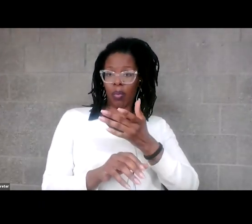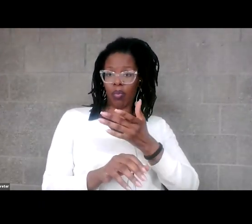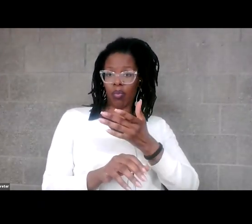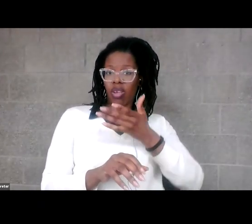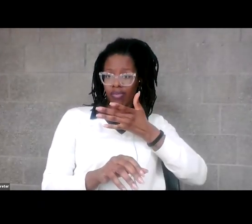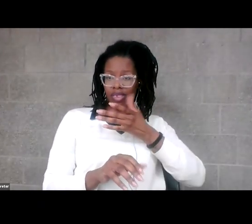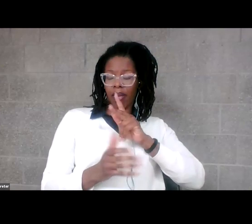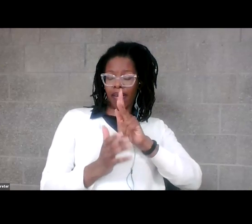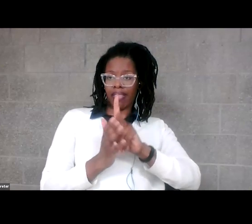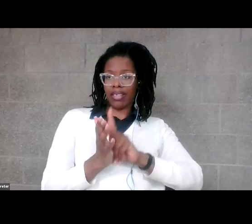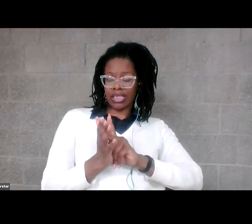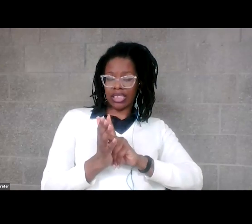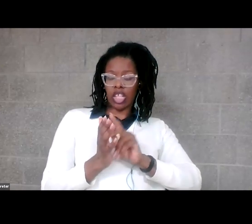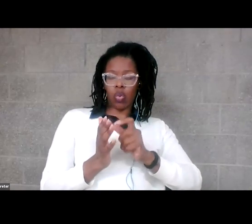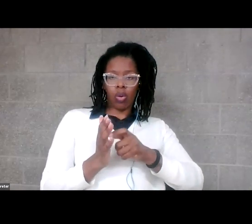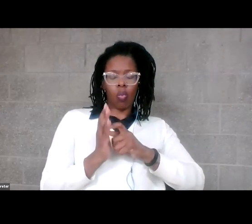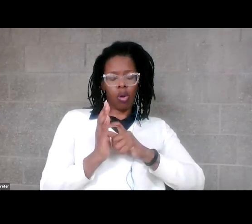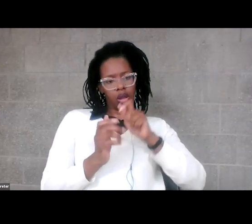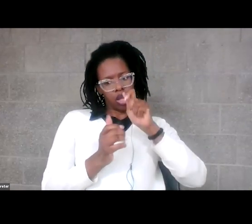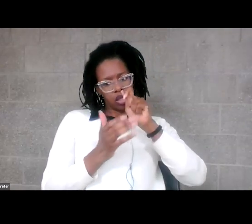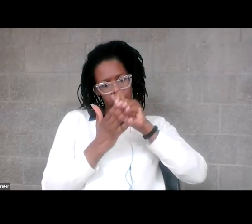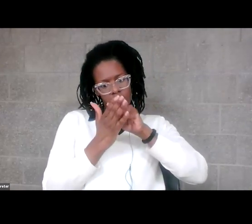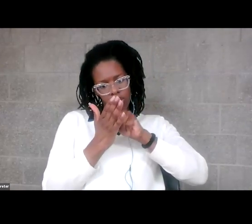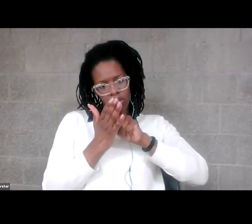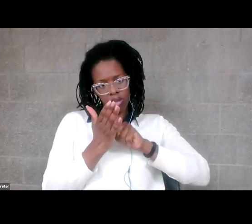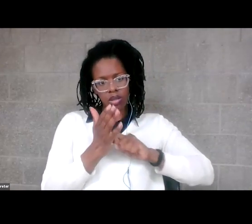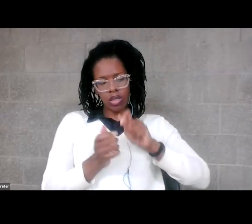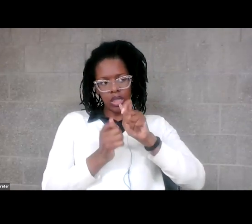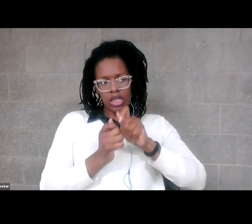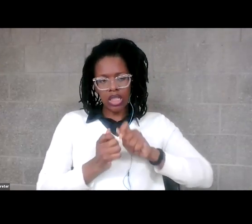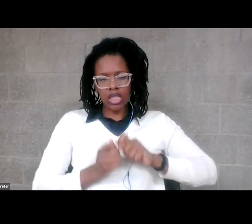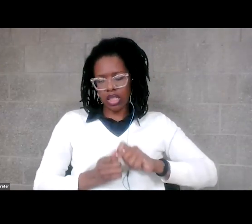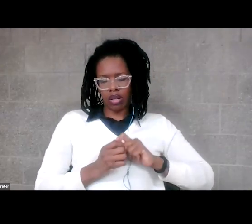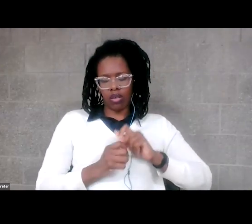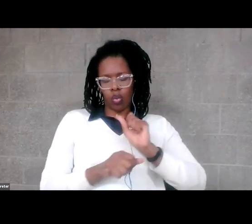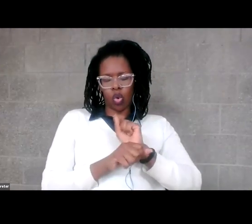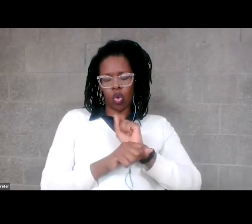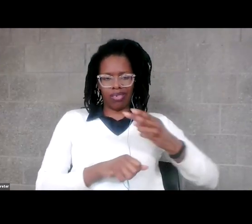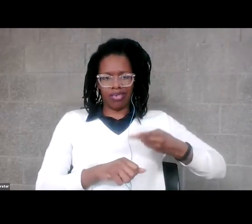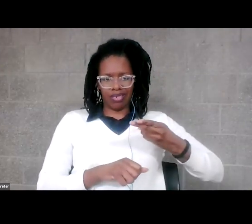proporcionaran información detallada sobre 15 años de historial laboral, lo cual era difícil para las personas